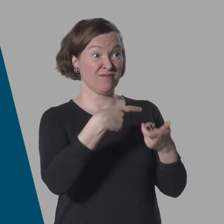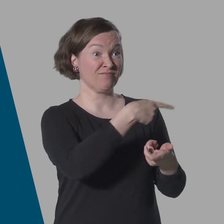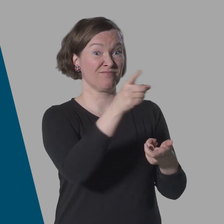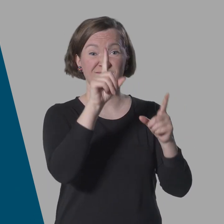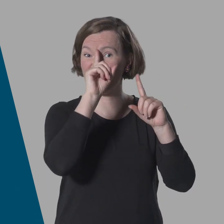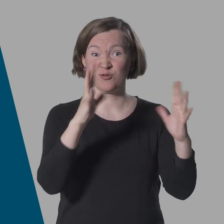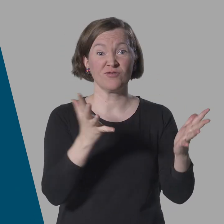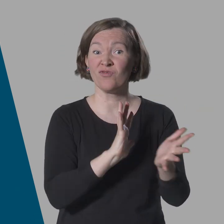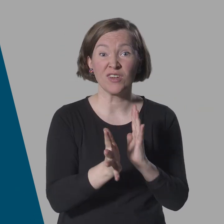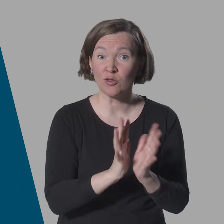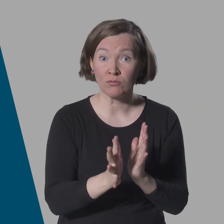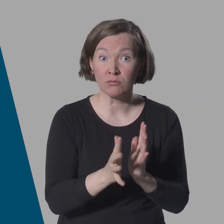jossa ei valmiiksi osata viittoa.